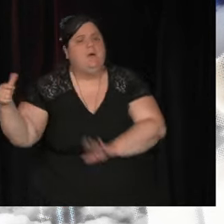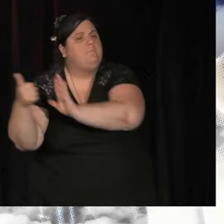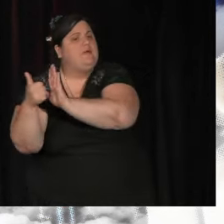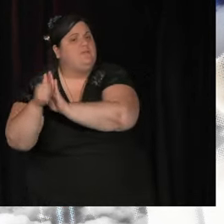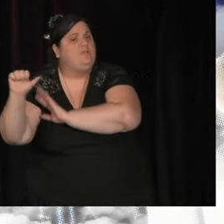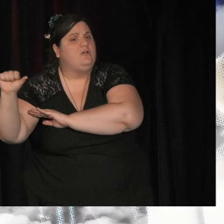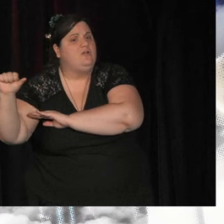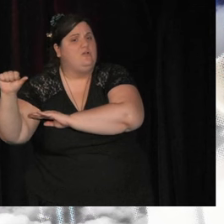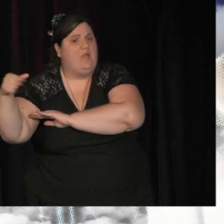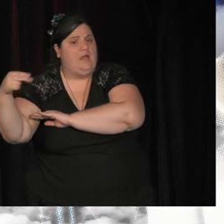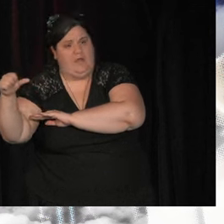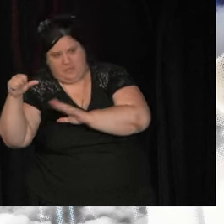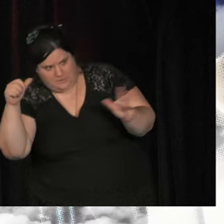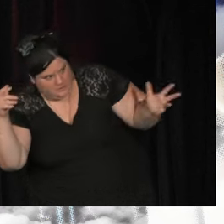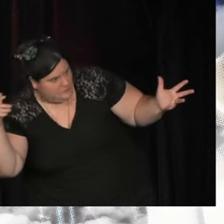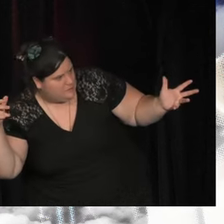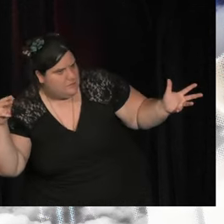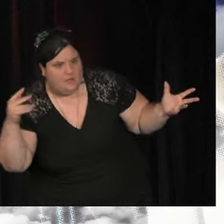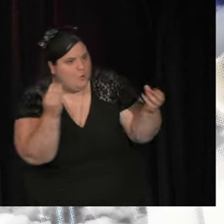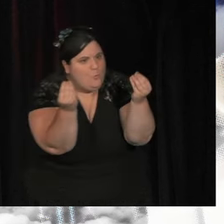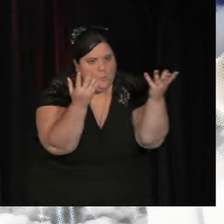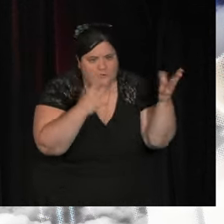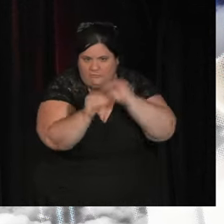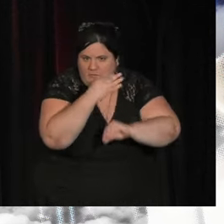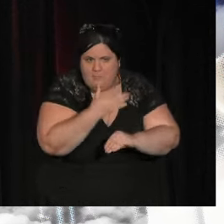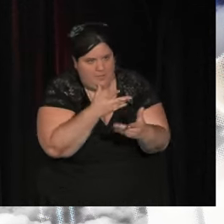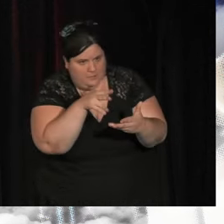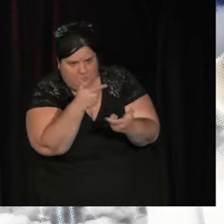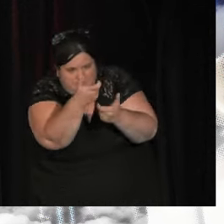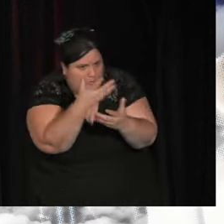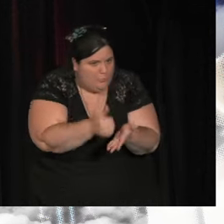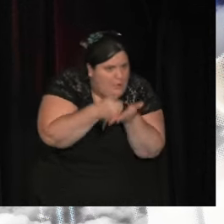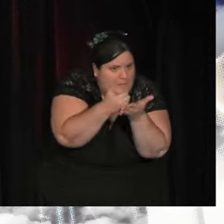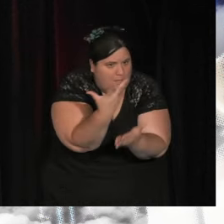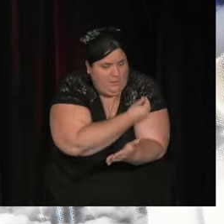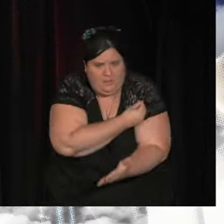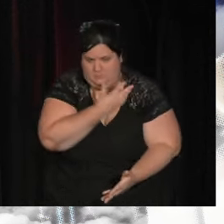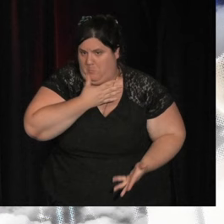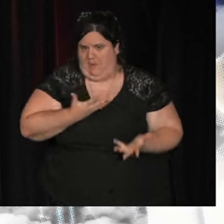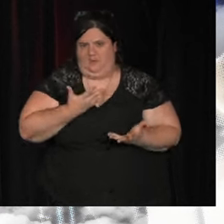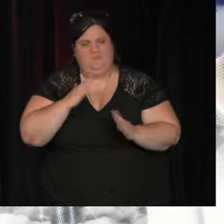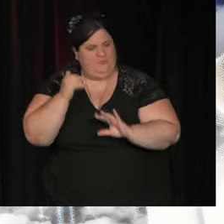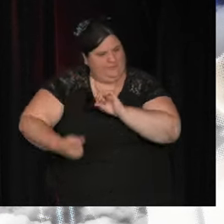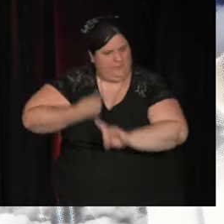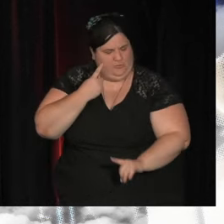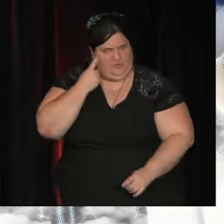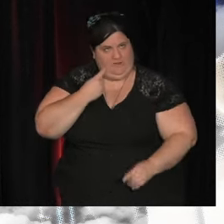ne peut plus te voir, ne peut plus te soigner. Donc il faut commencer à avoir cette notion de jeu, "OK, je suis là, au niveau de la map par rapport à mes alliés, par rapport aux